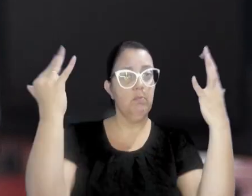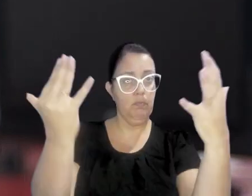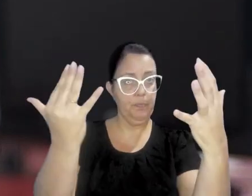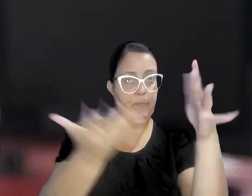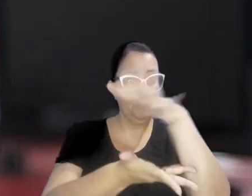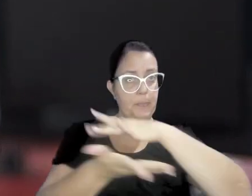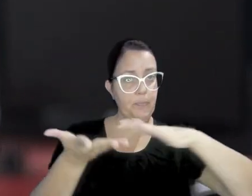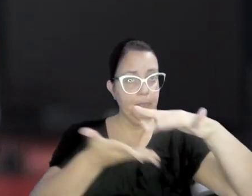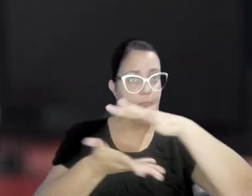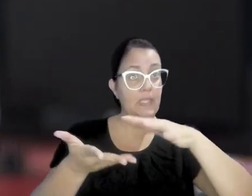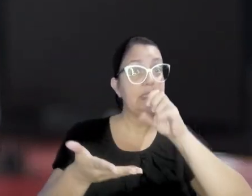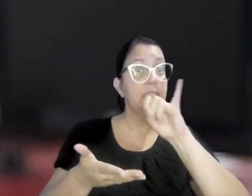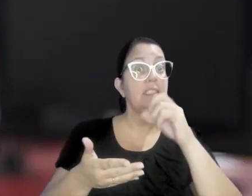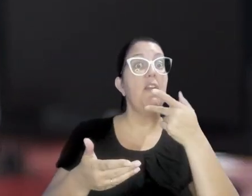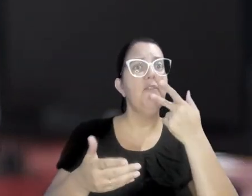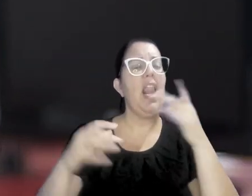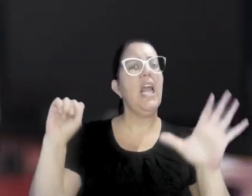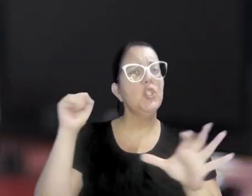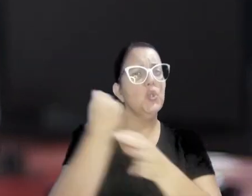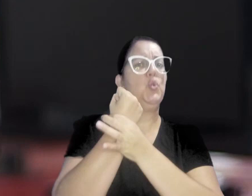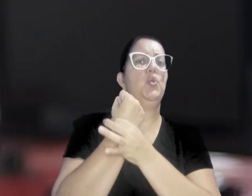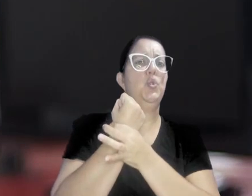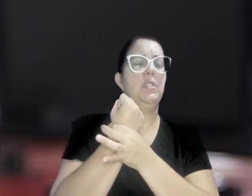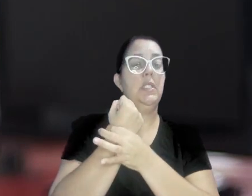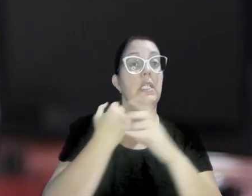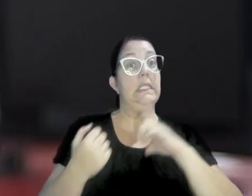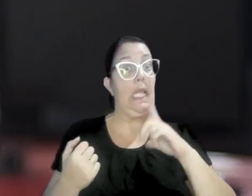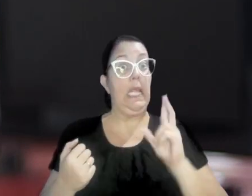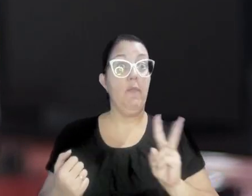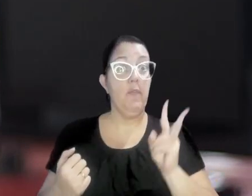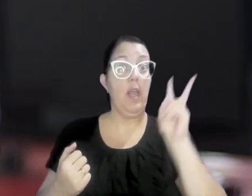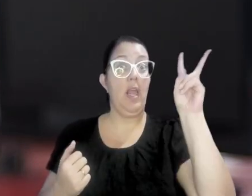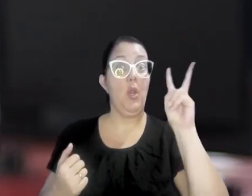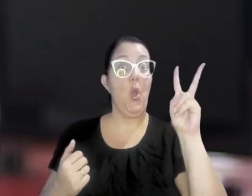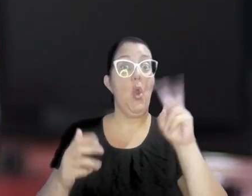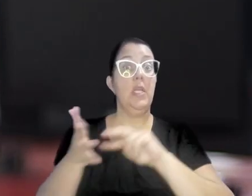Porque quando a gente diz que uma atividade é sustentável, a gente está dando um valor, no sentido de que